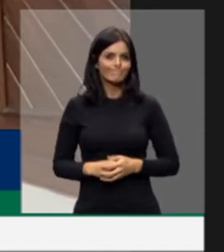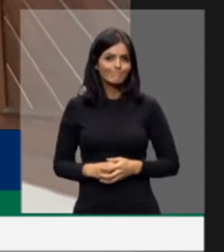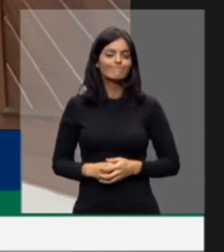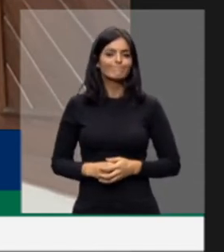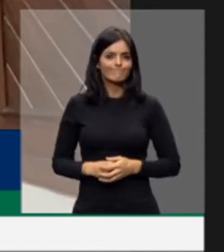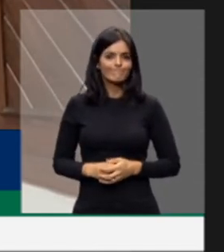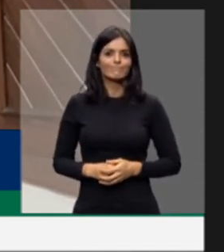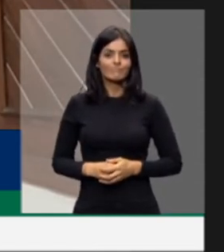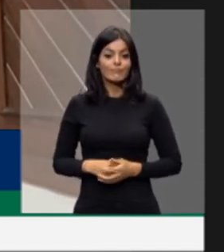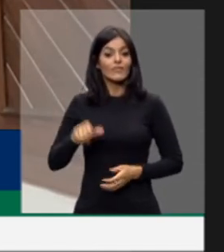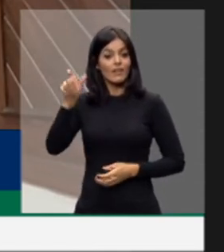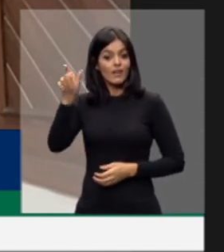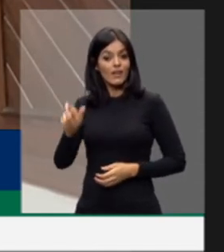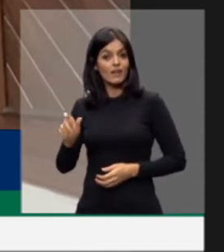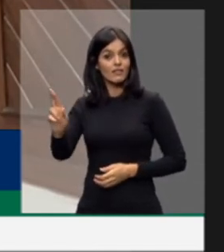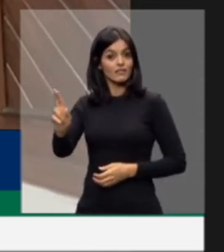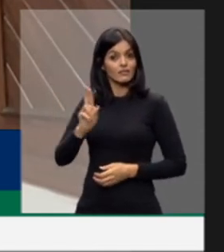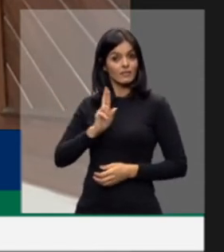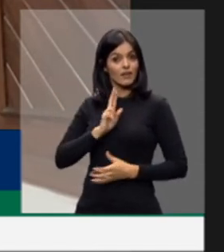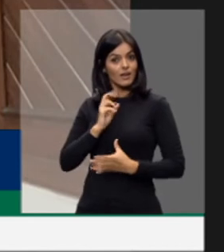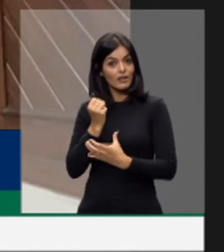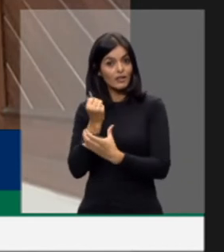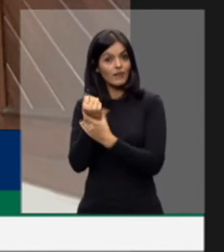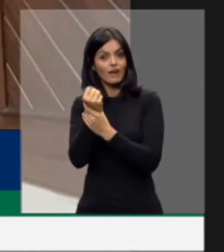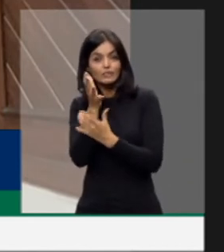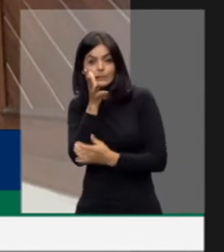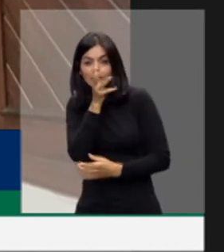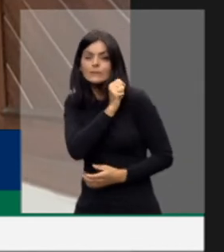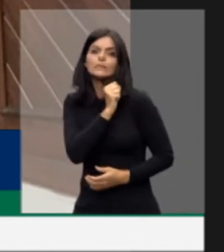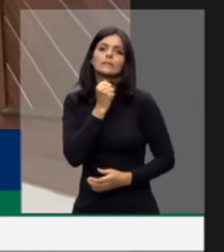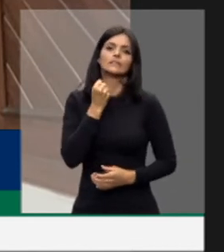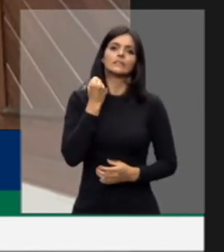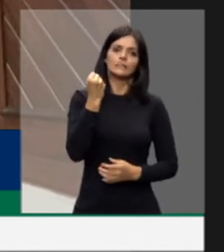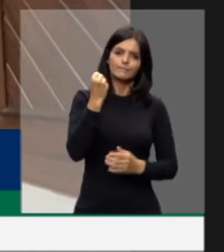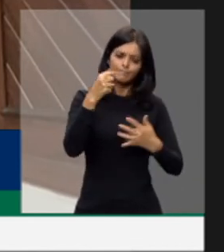DESTAQUES QUE DESCONFIGUROU REALMENTE O SEU RELATÓRIO E